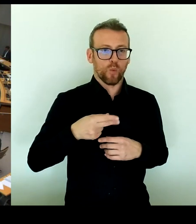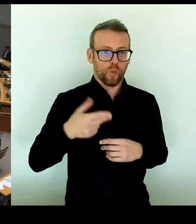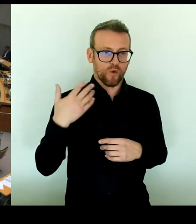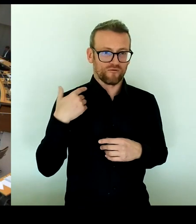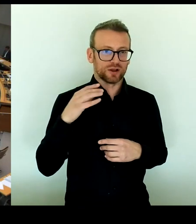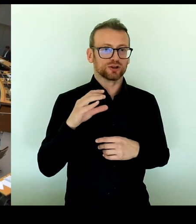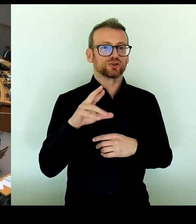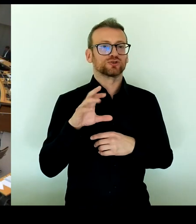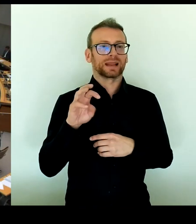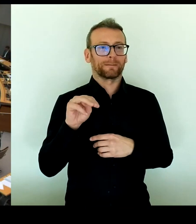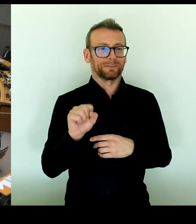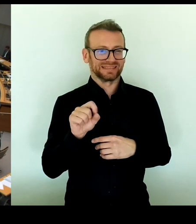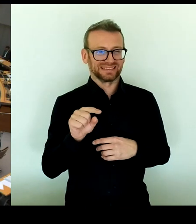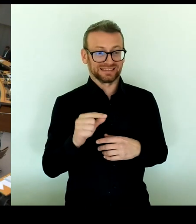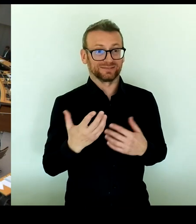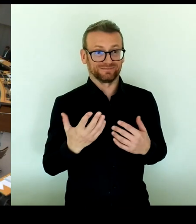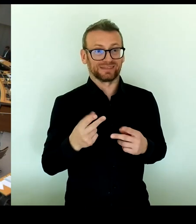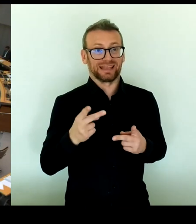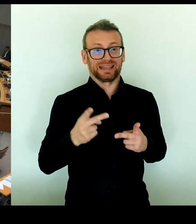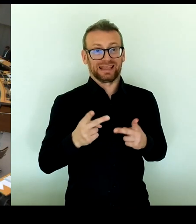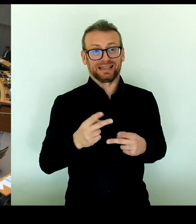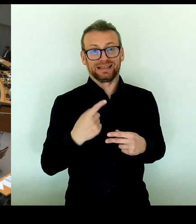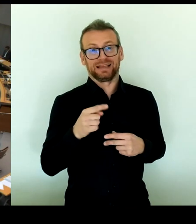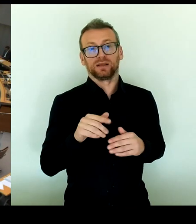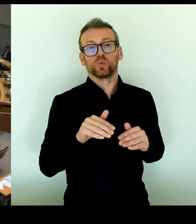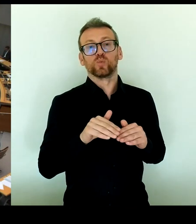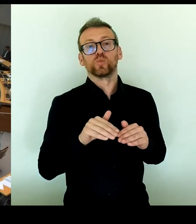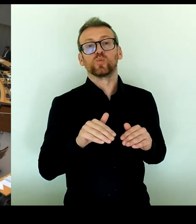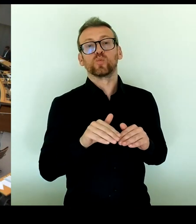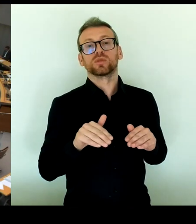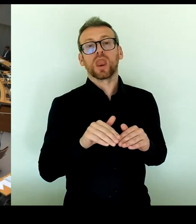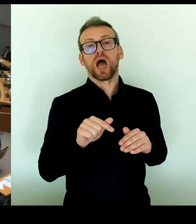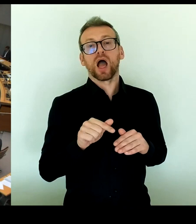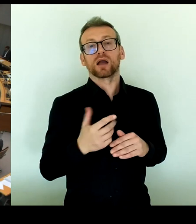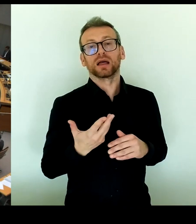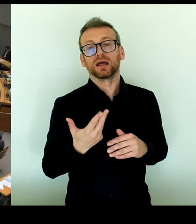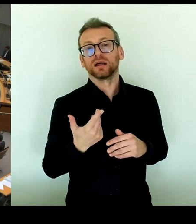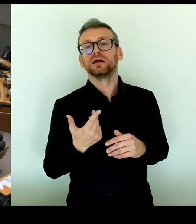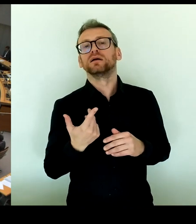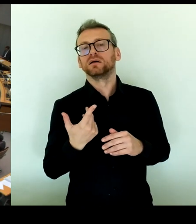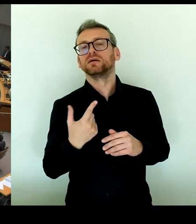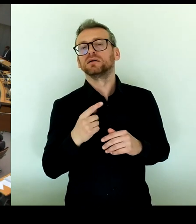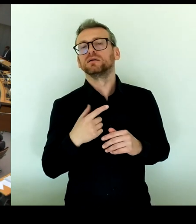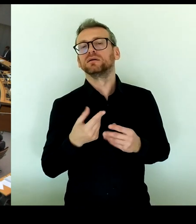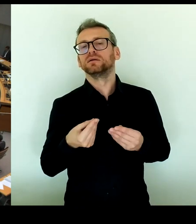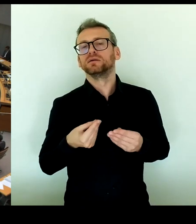Krankenhaus Konzern angehören. Allerdings darf die Verarbeitung lediglich durch Personen